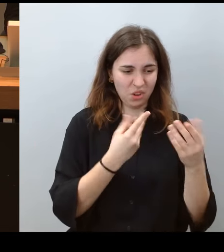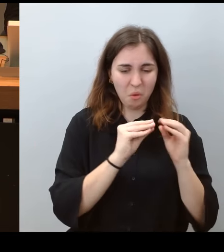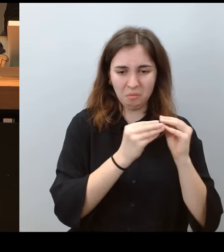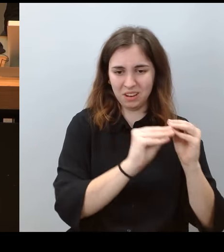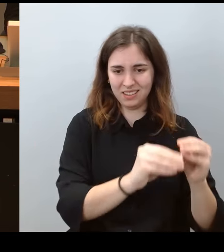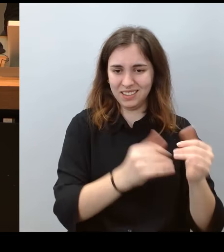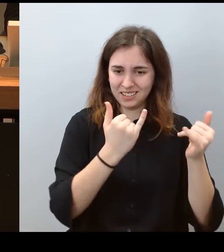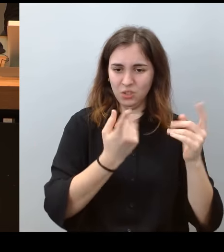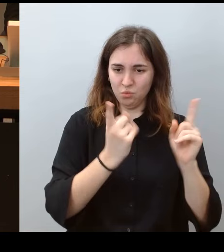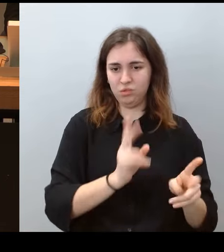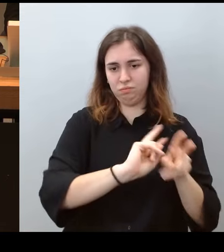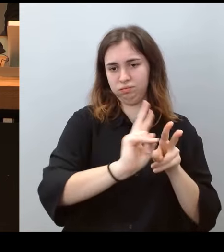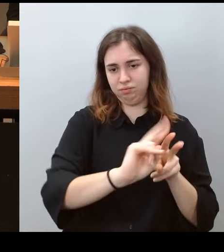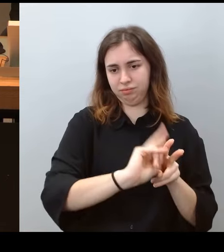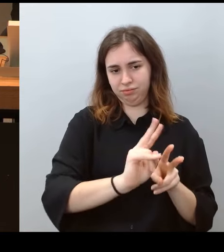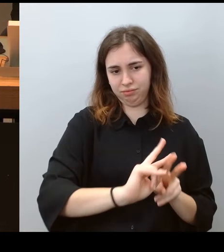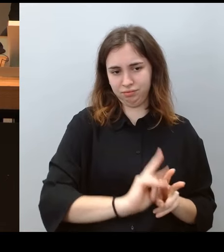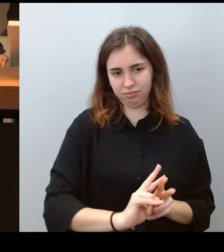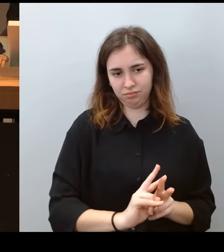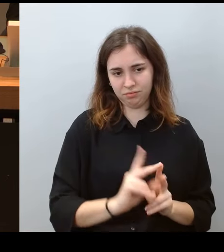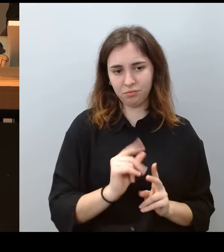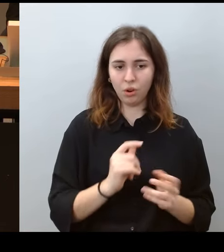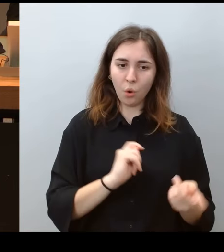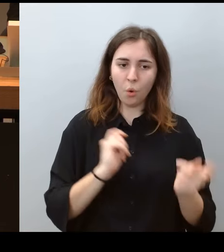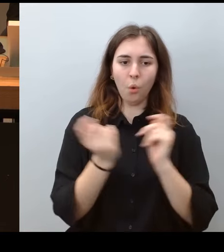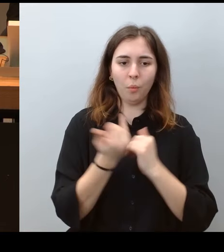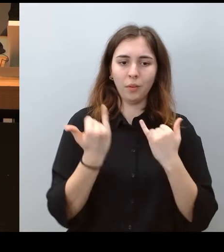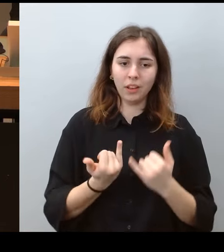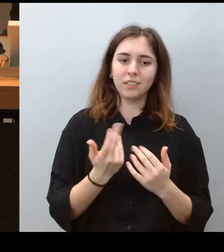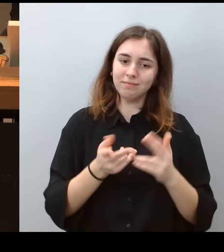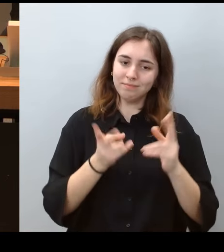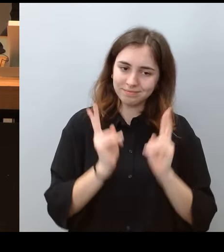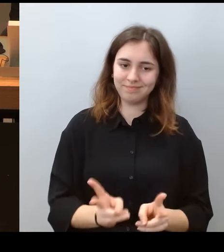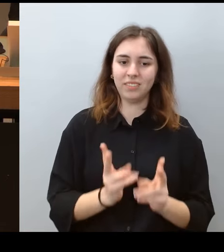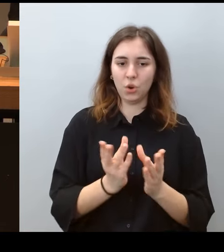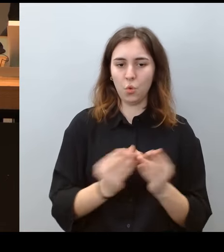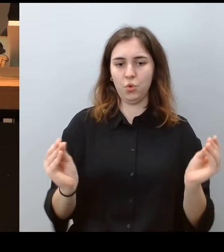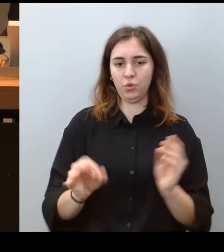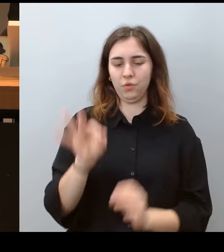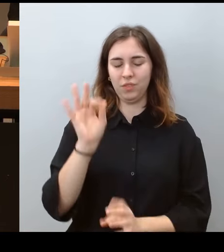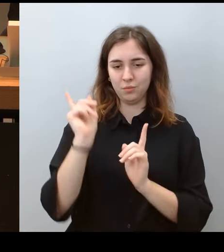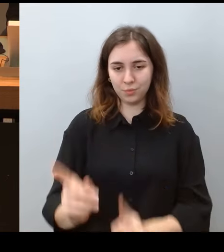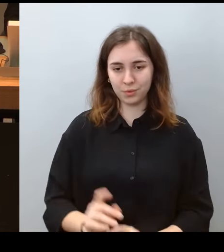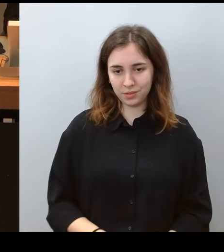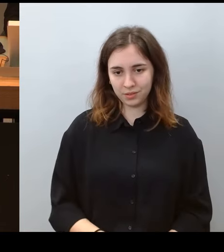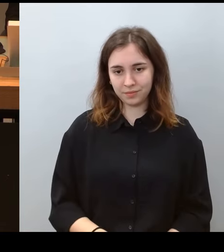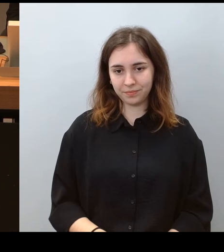wie möglich eine tragfähige und funktionierende Lösung entwickelt wird. Und die SPD erwartet,